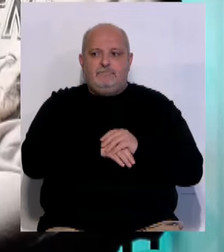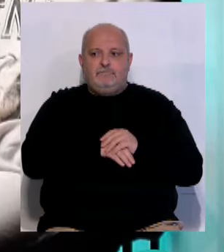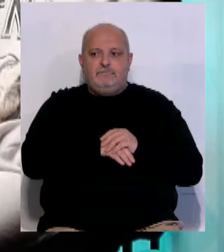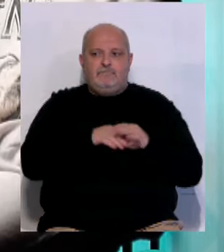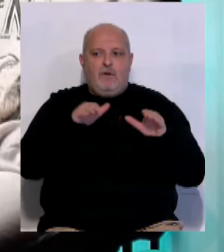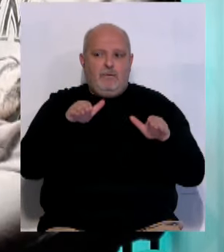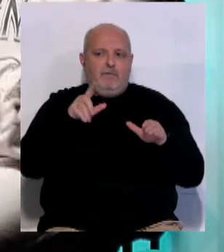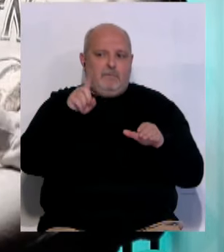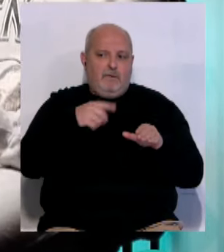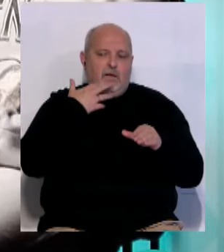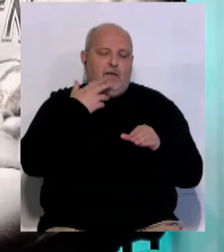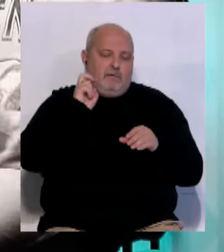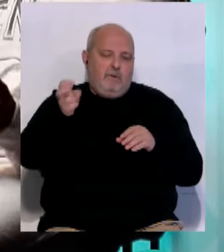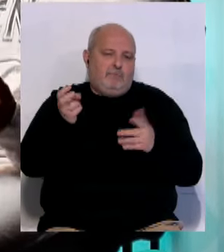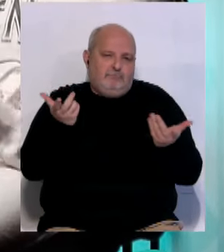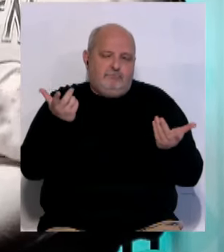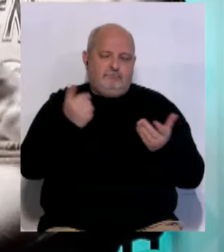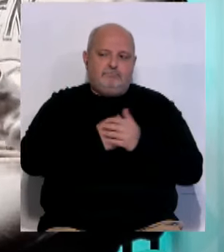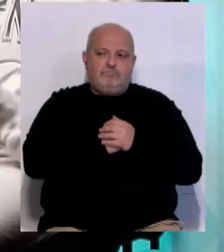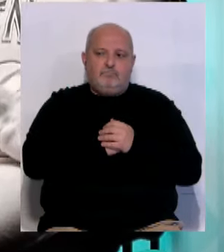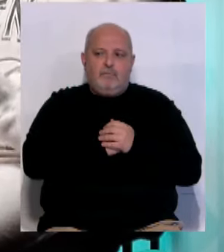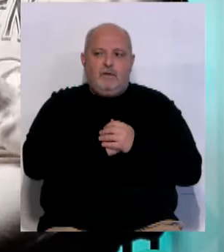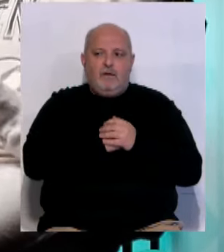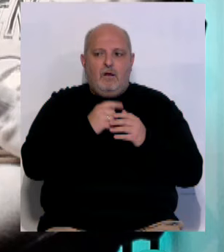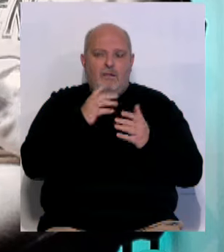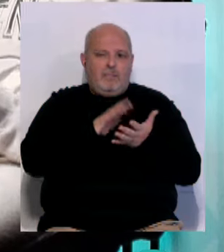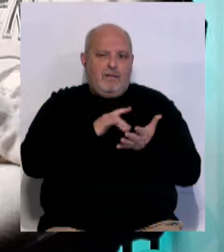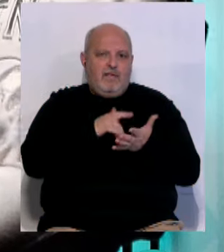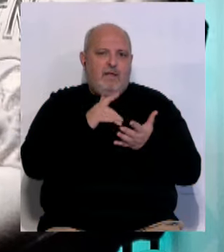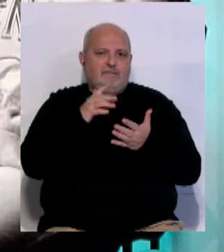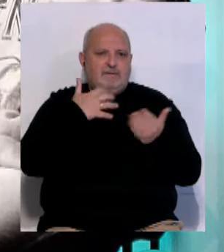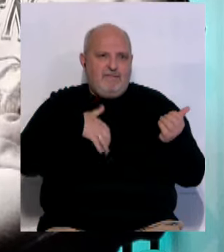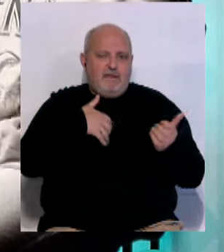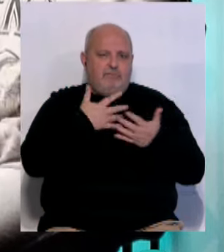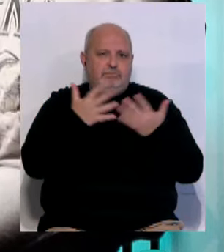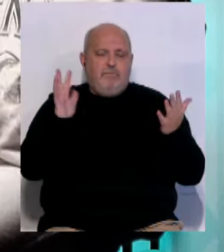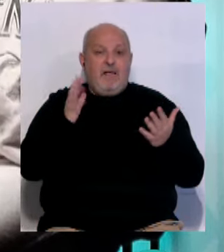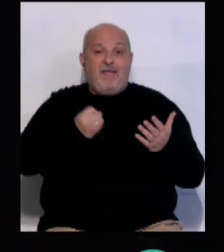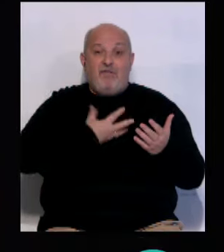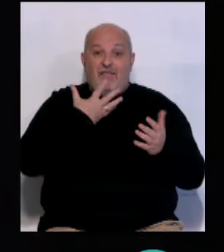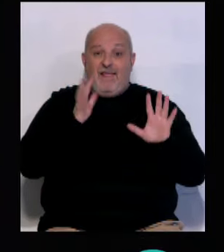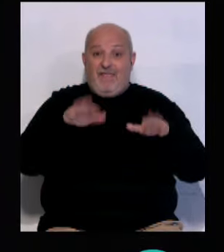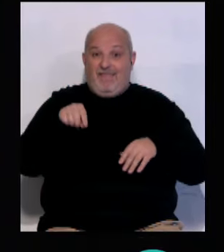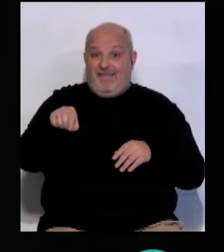de Madrid que bueno ato Madrid todo Valencia equipos Sevilla pero que en Cádiz es que tú vas